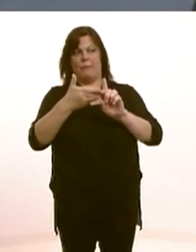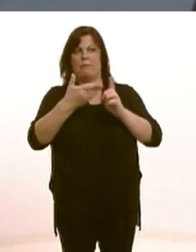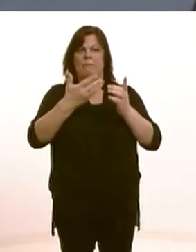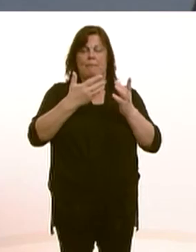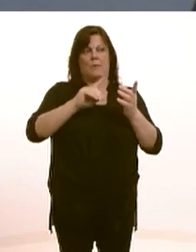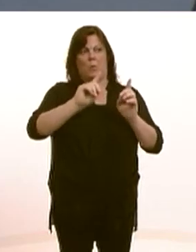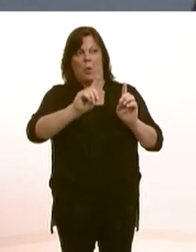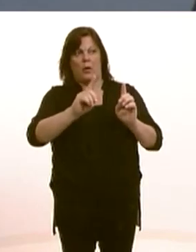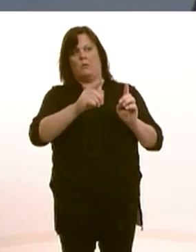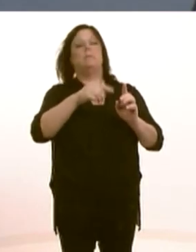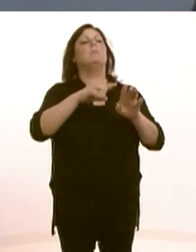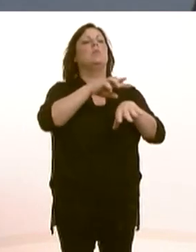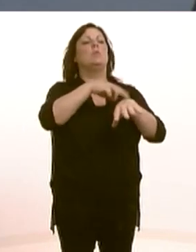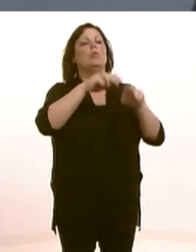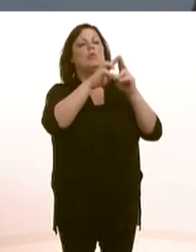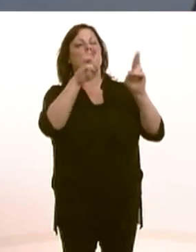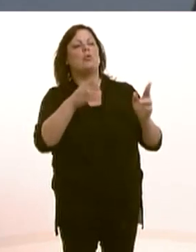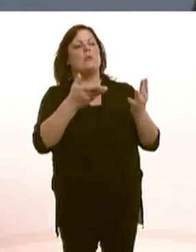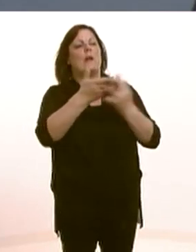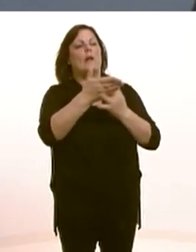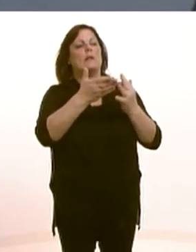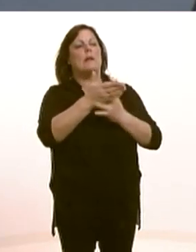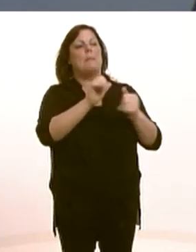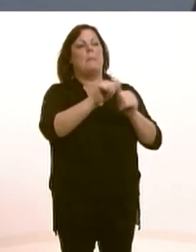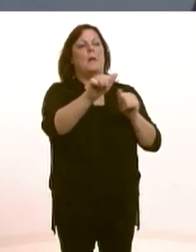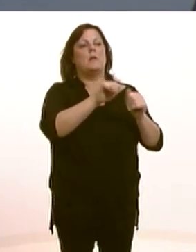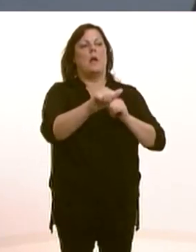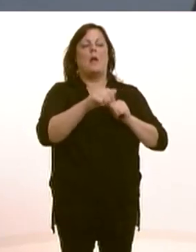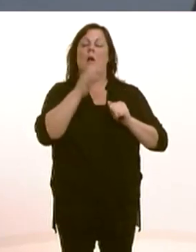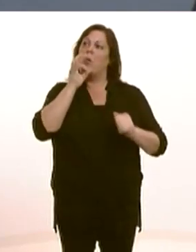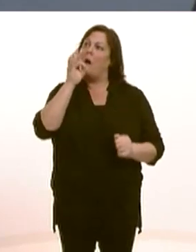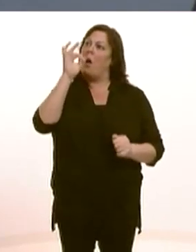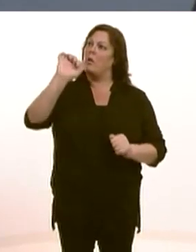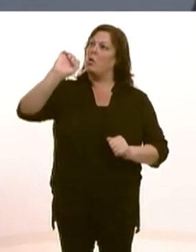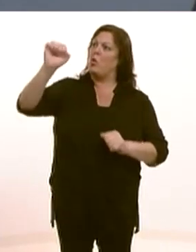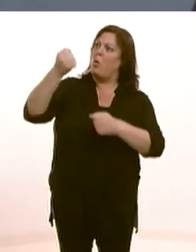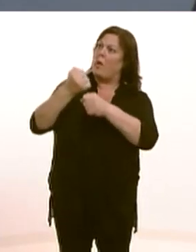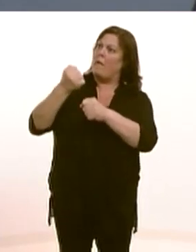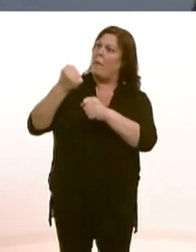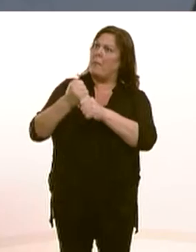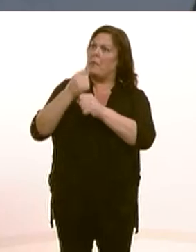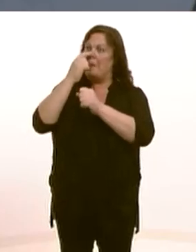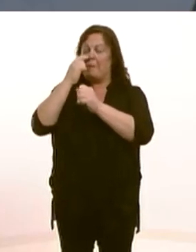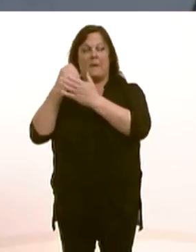pa gymorth y gall, a bydd, eich Llywodraeth chi yn ei gynnig i gymuned fel Wdig i ddod